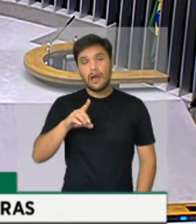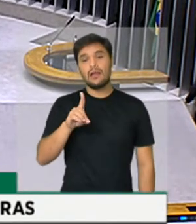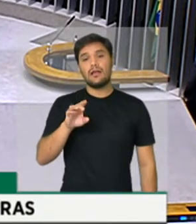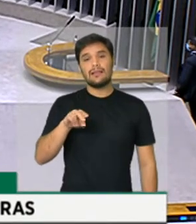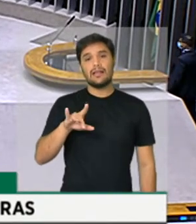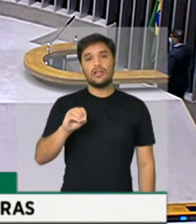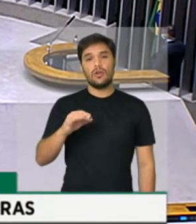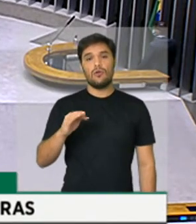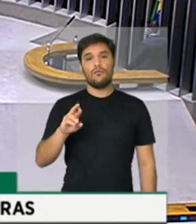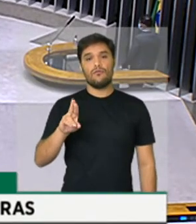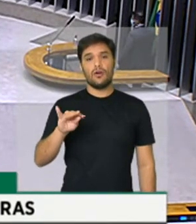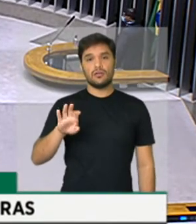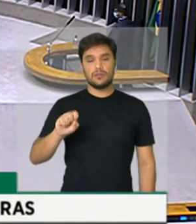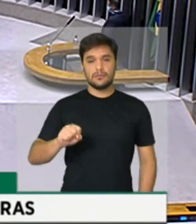DISCUTIR A FAVOR DEPUTADO ELI